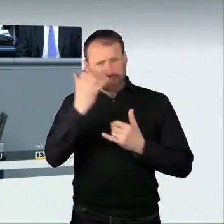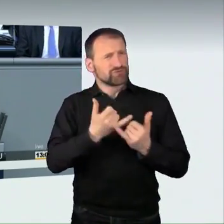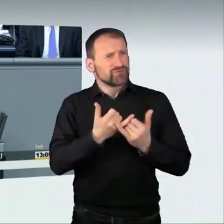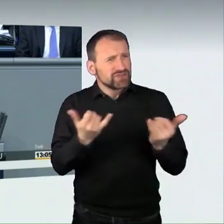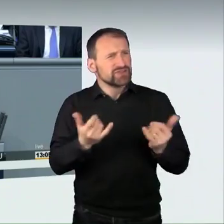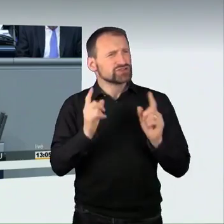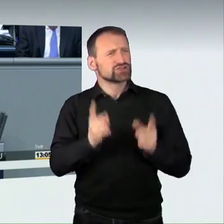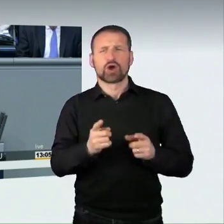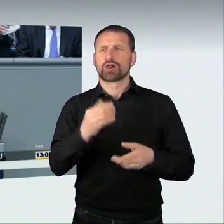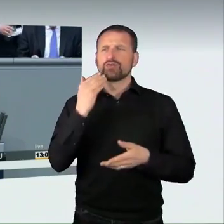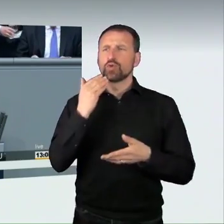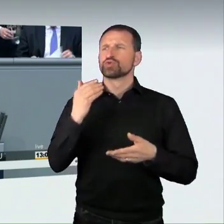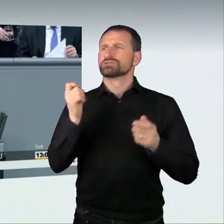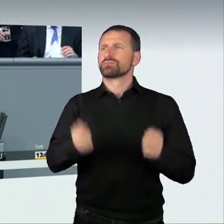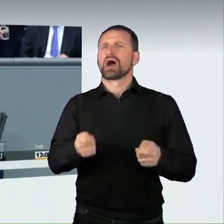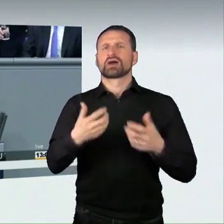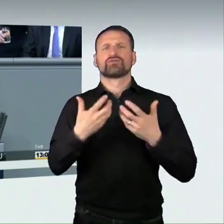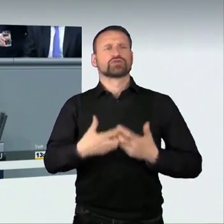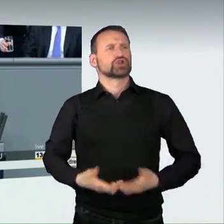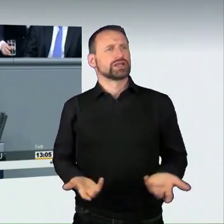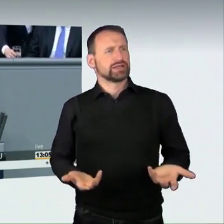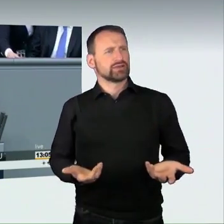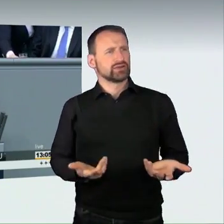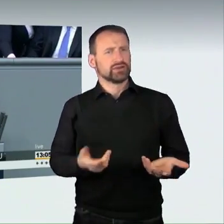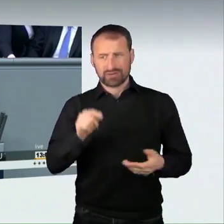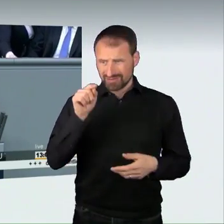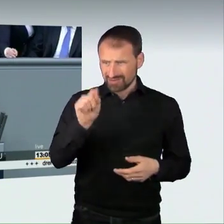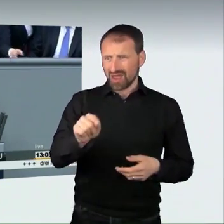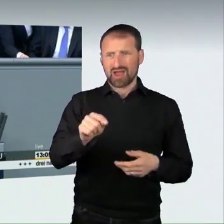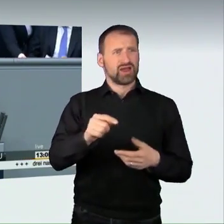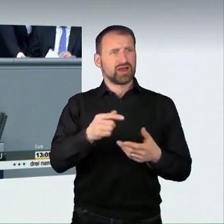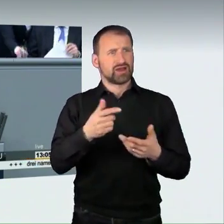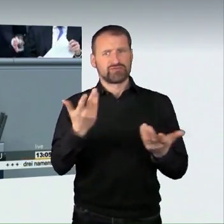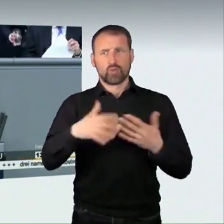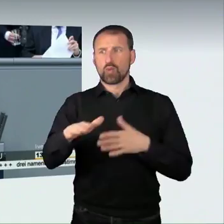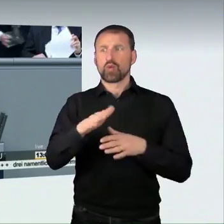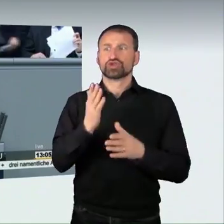funktionierenden Wohnungsmarkt dort installieren will, wo er nicht funktioniert.